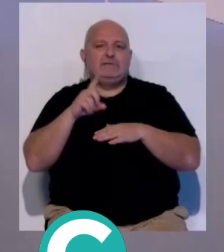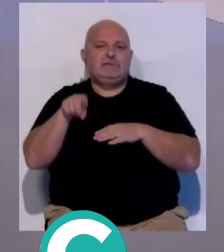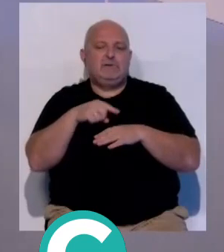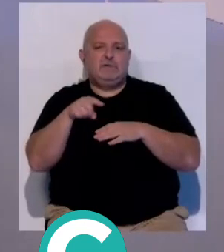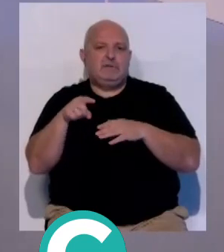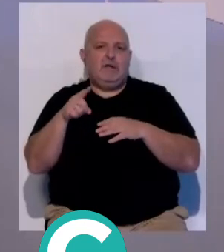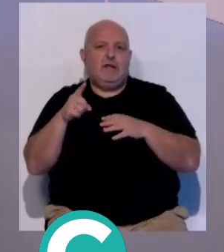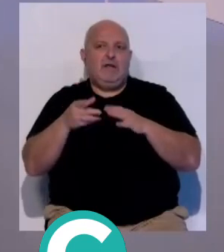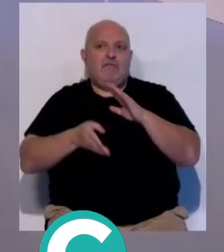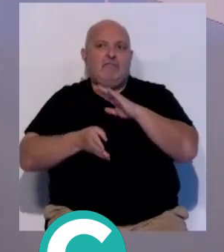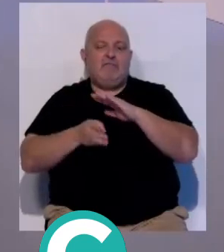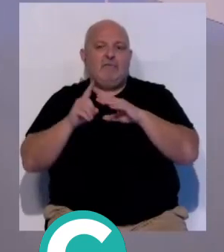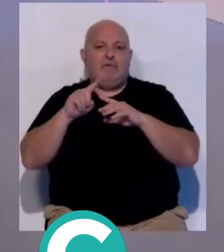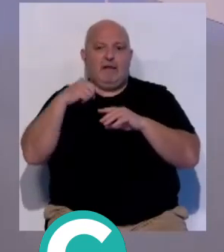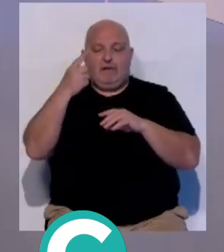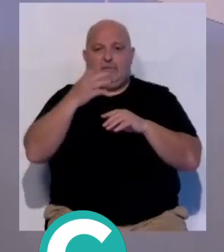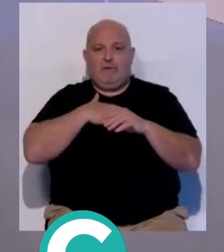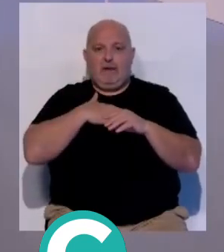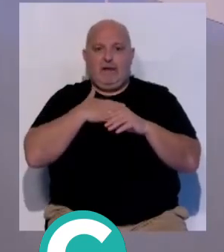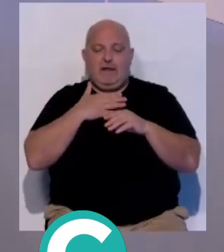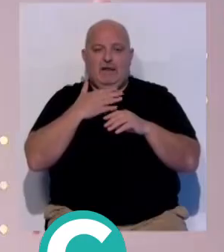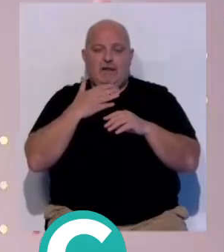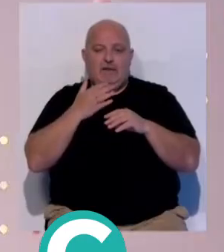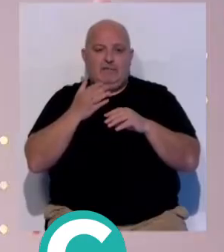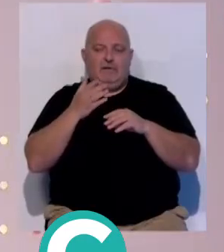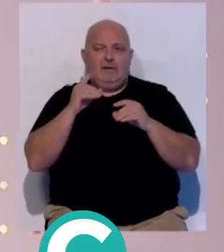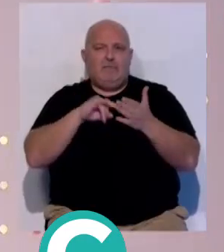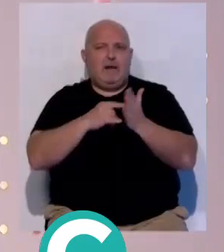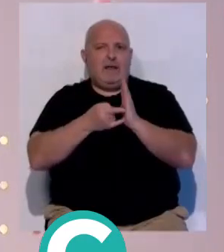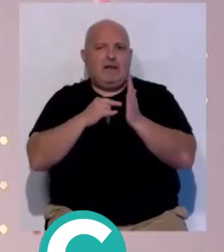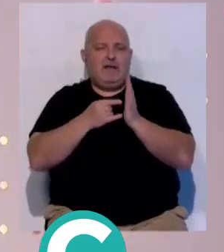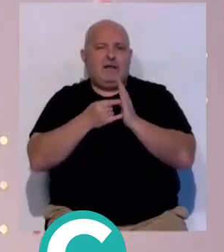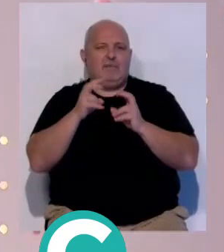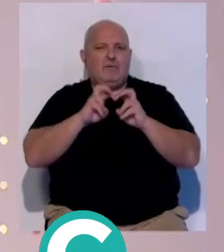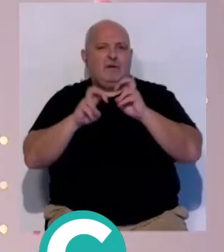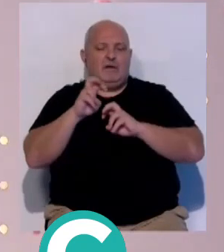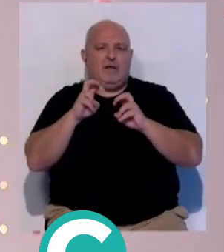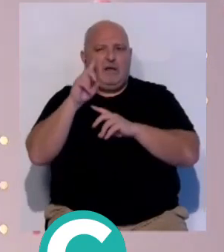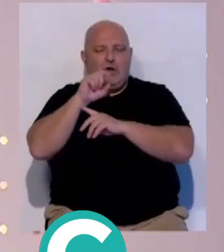de ascenso la temporada que viene Sí de hecho los planes jugó pasan por convencer a buena